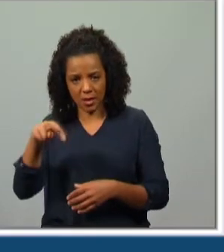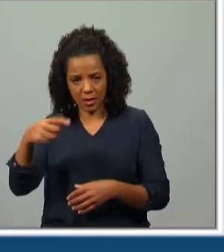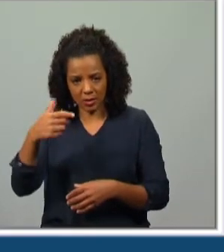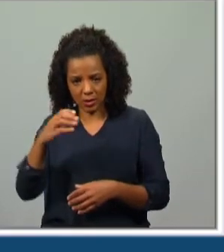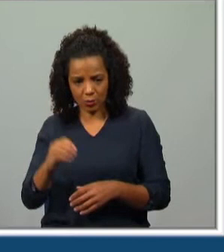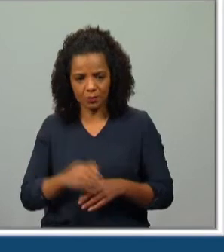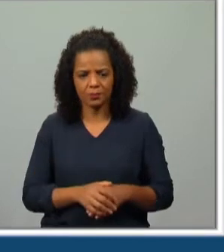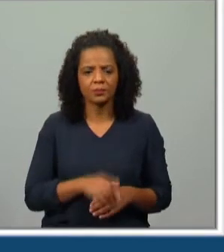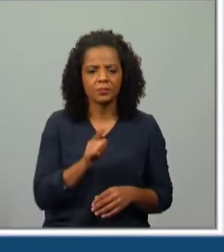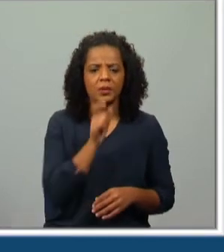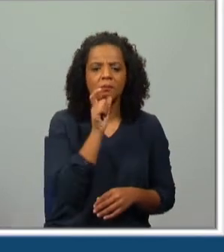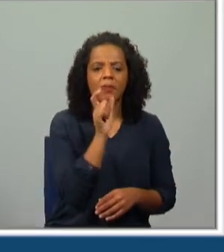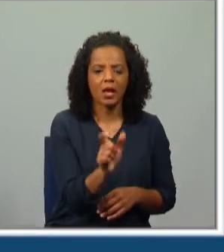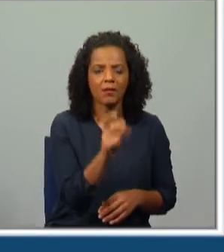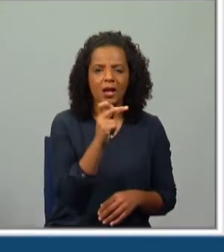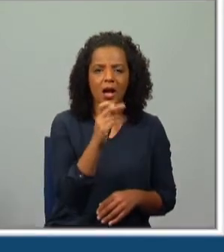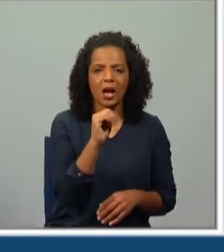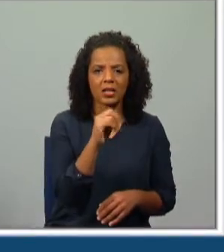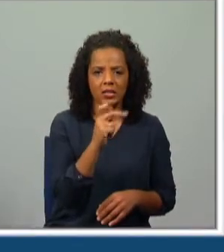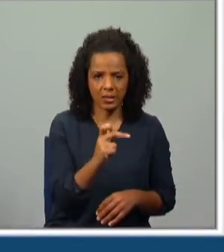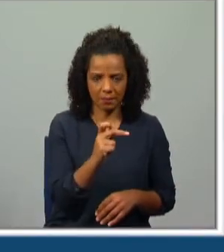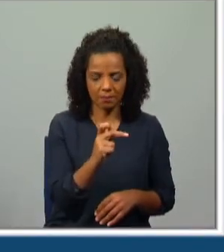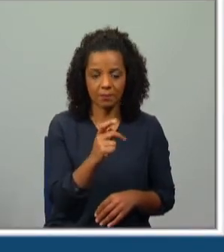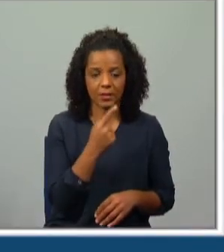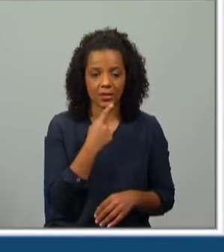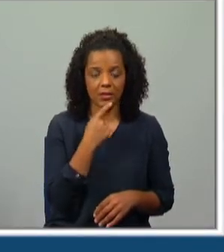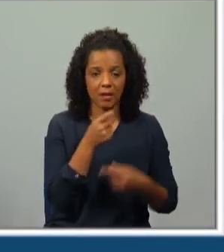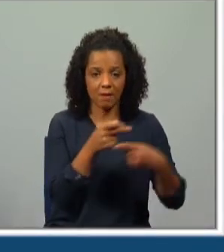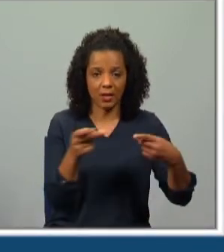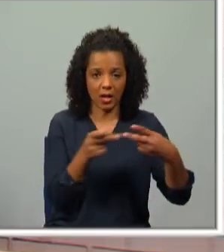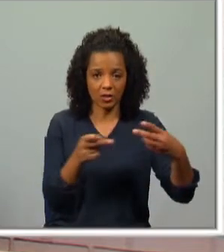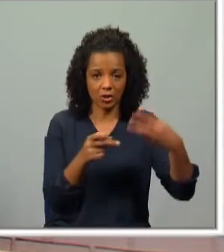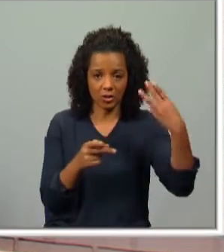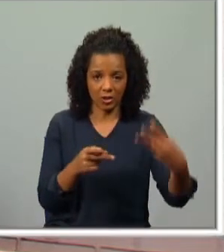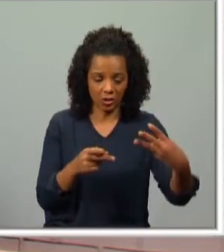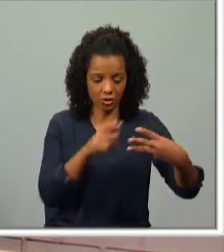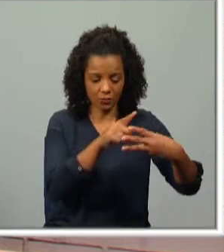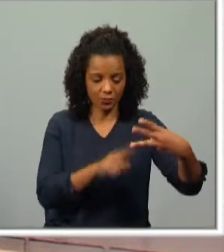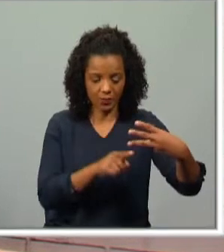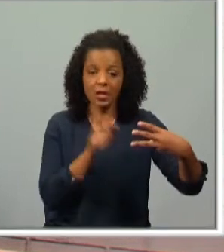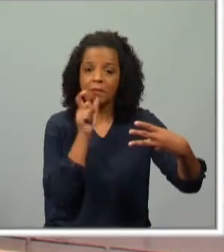da palavra Isto é três frases em que palavra asa tenha três significados 這是三個句子，其中翼字有三個意思